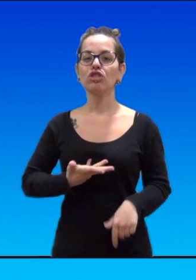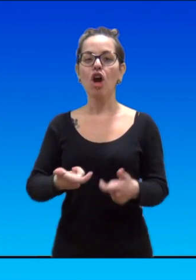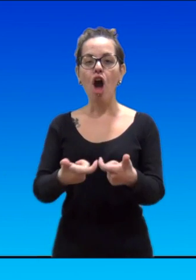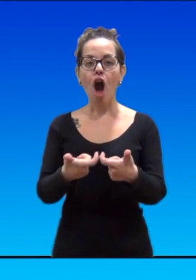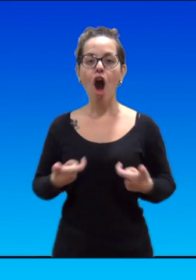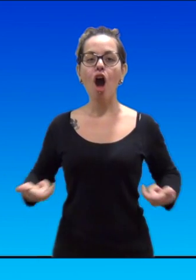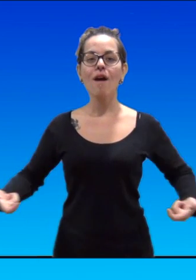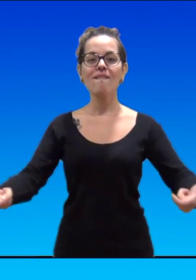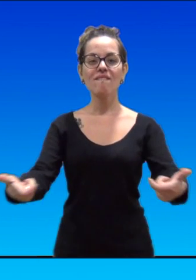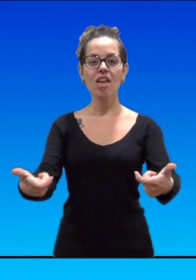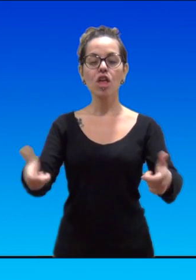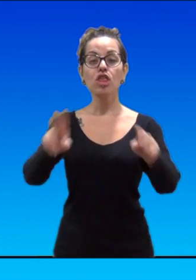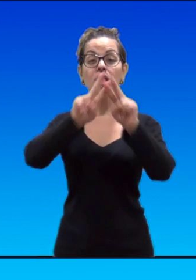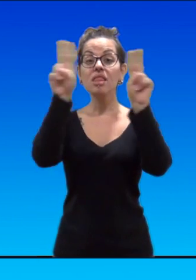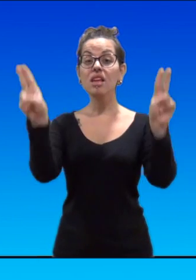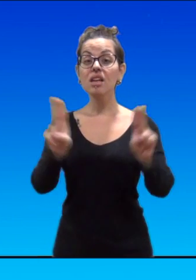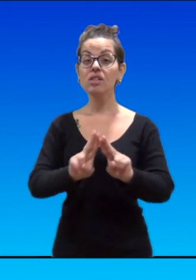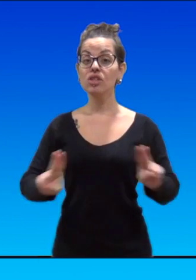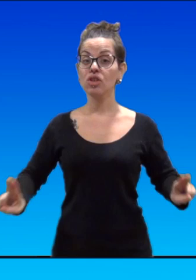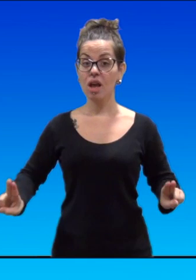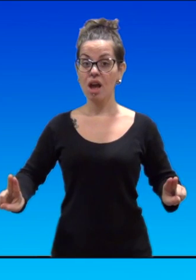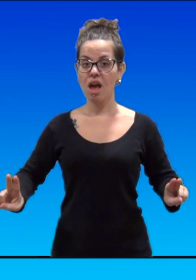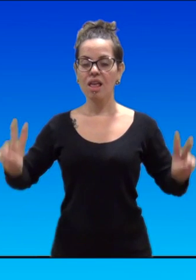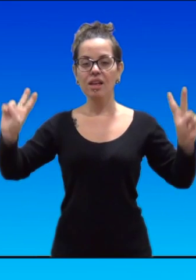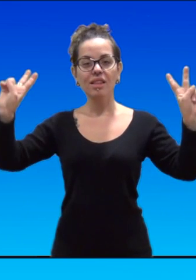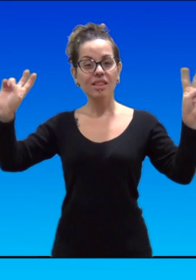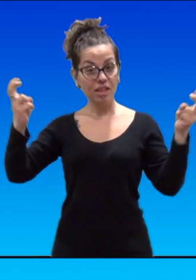il Convegno internazionale dal titolo